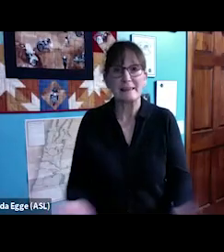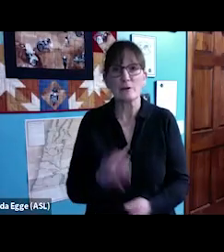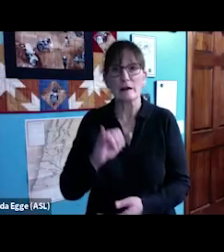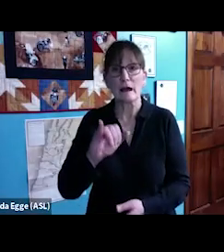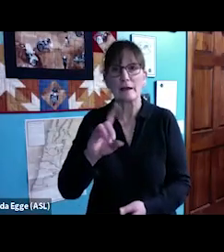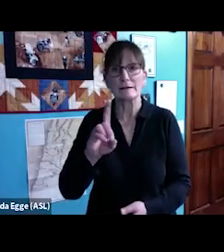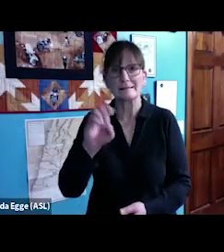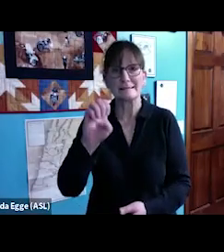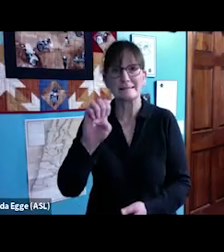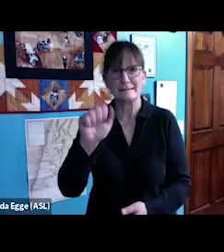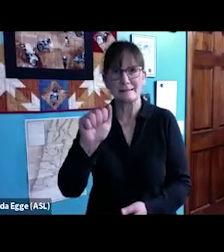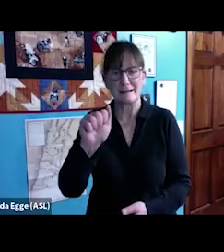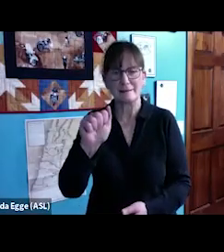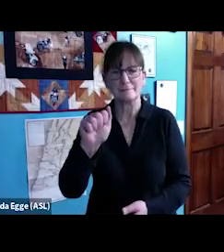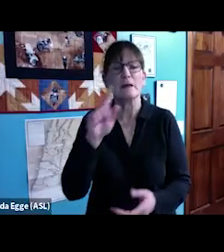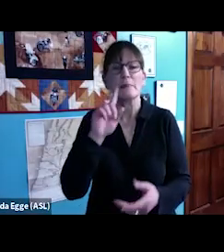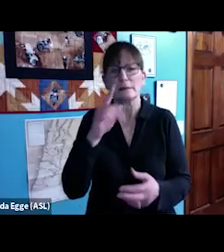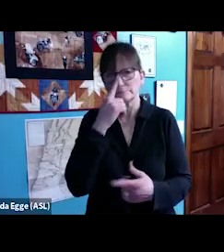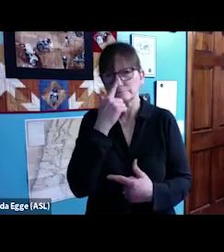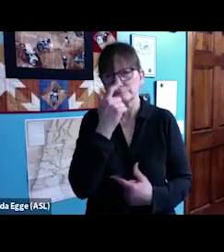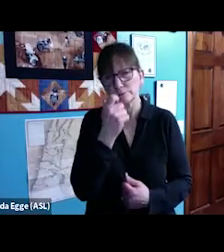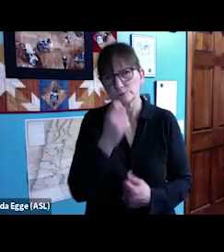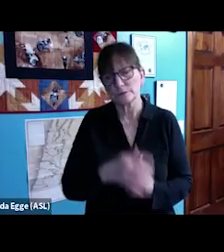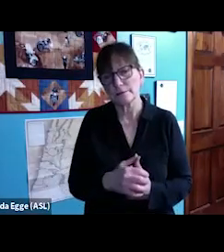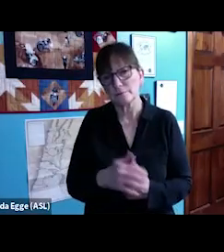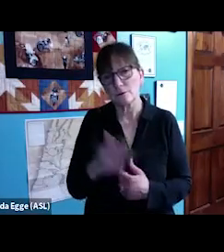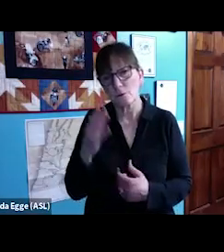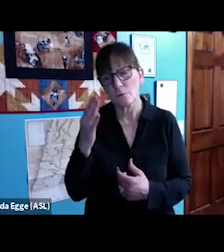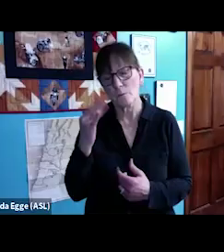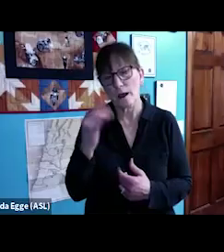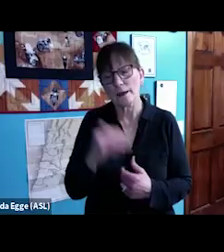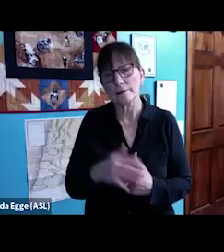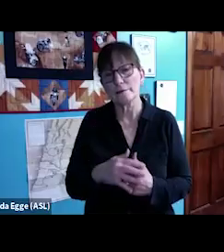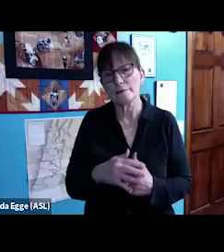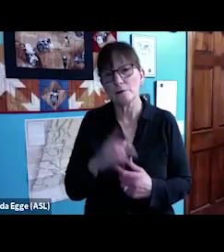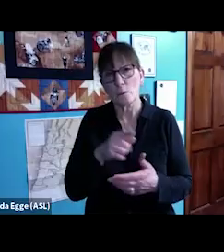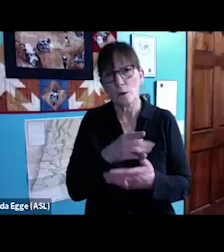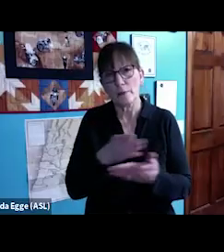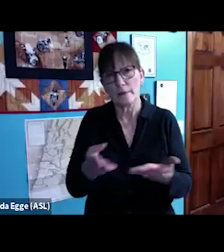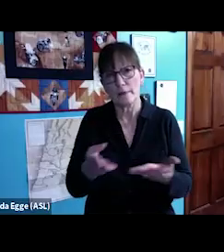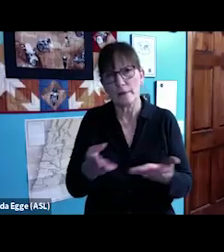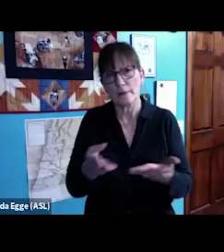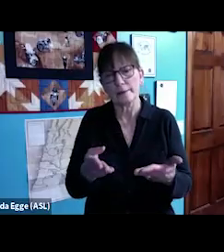de que estoy en el camino correcto. Mi gerente Emily, también revisa mi trabajo